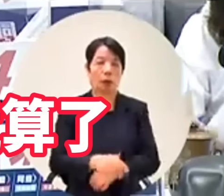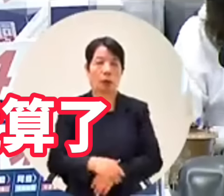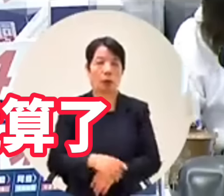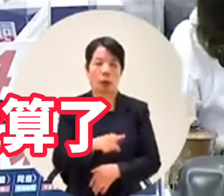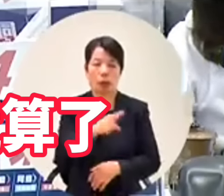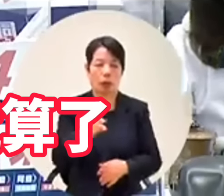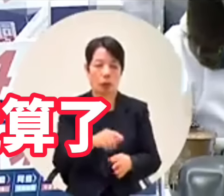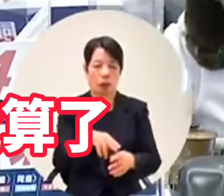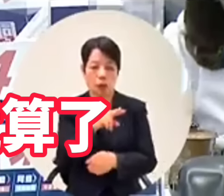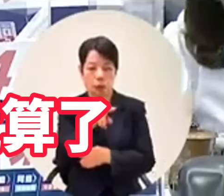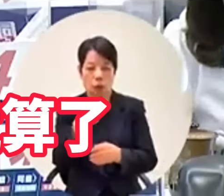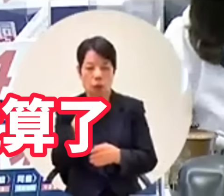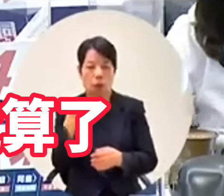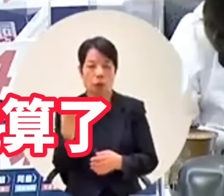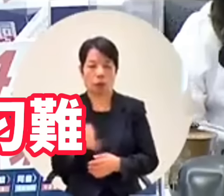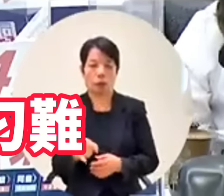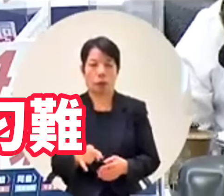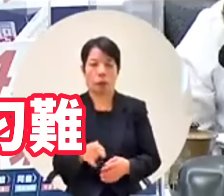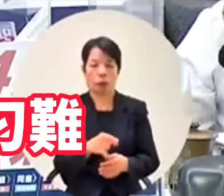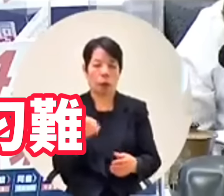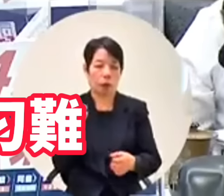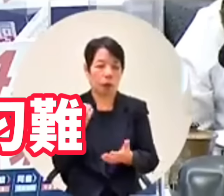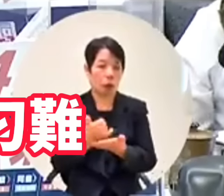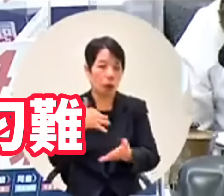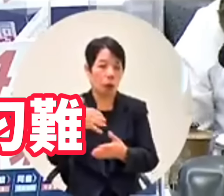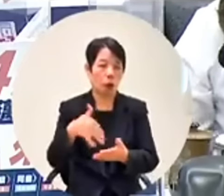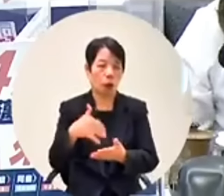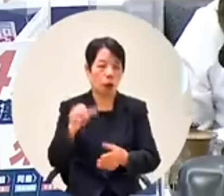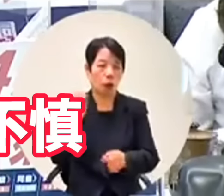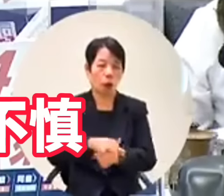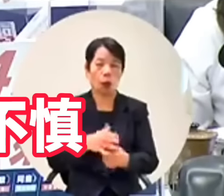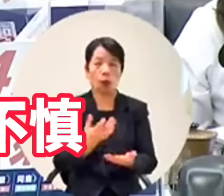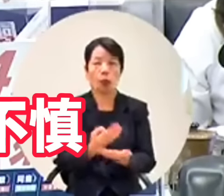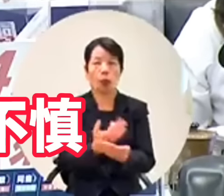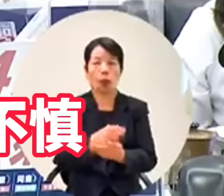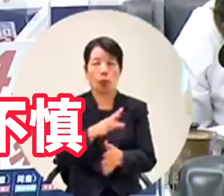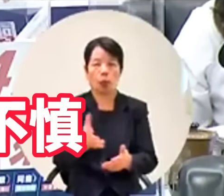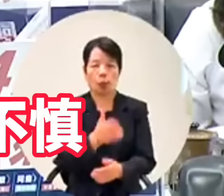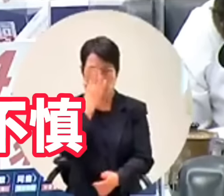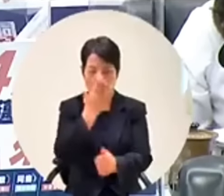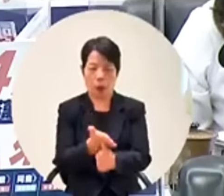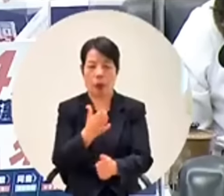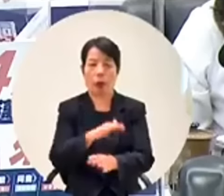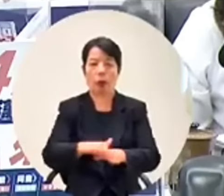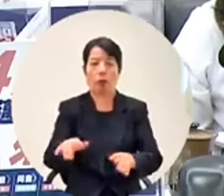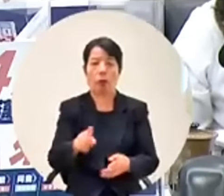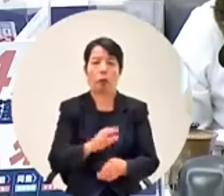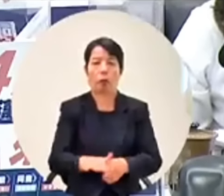經費補助不足就算了 核銷時候百般刁難 公務人員言行不慎 影響下屬